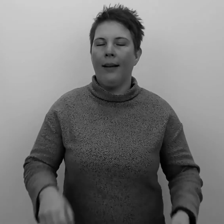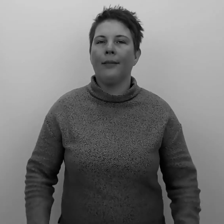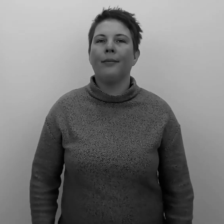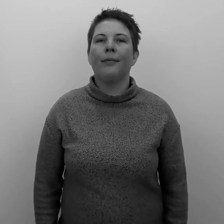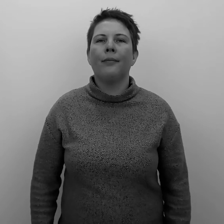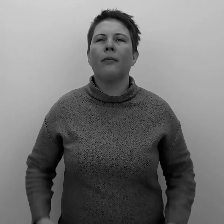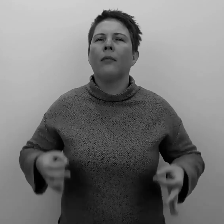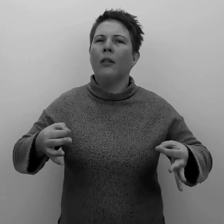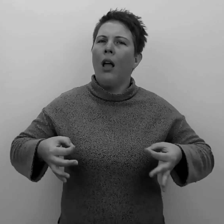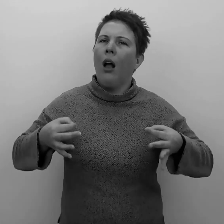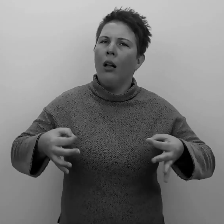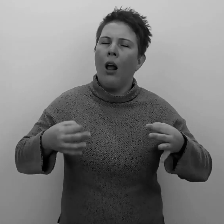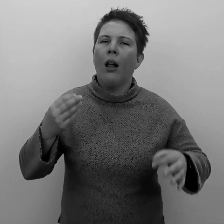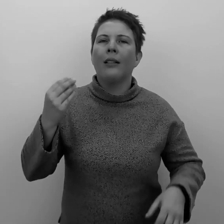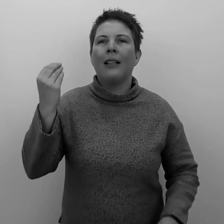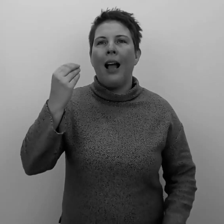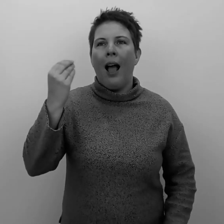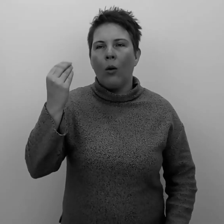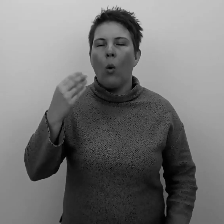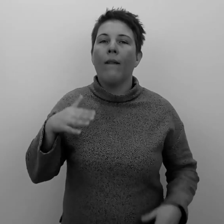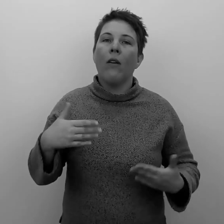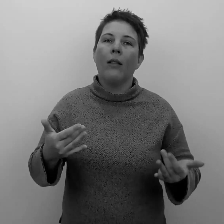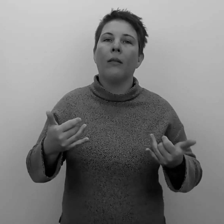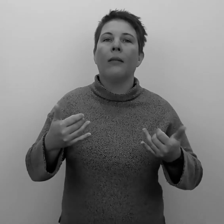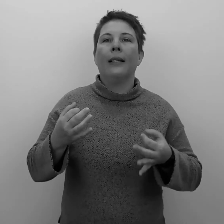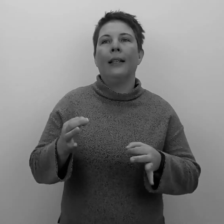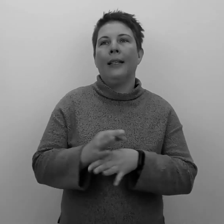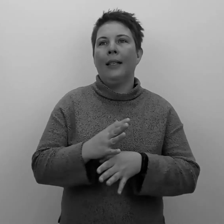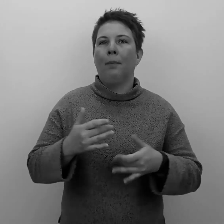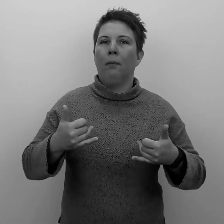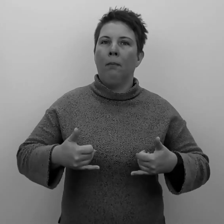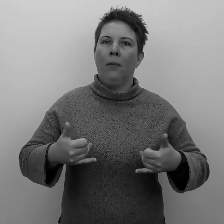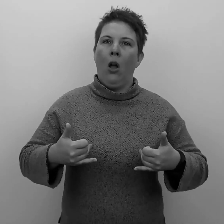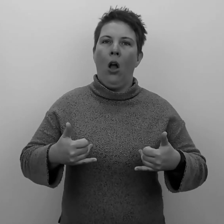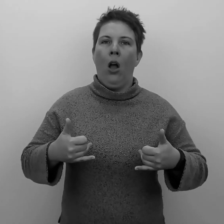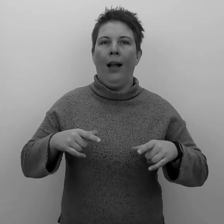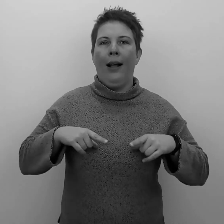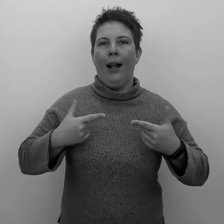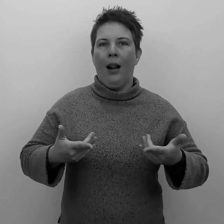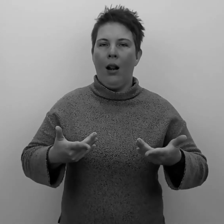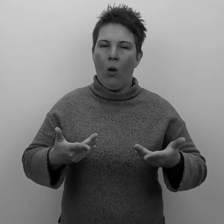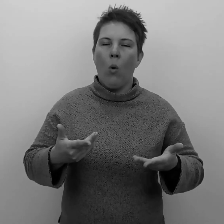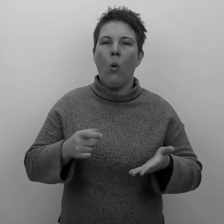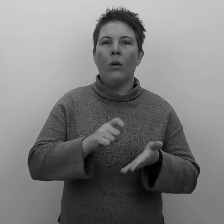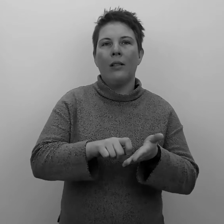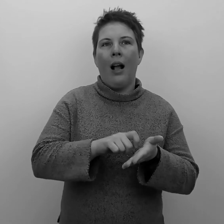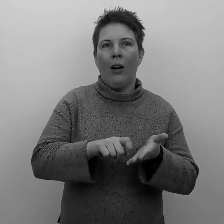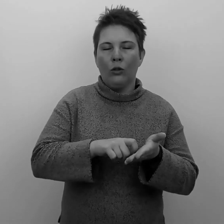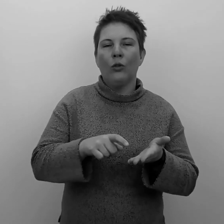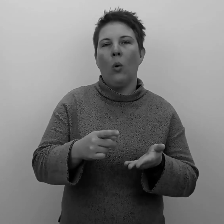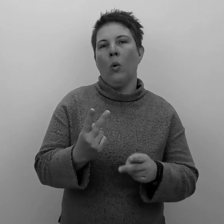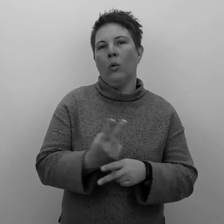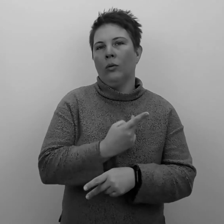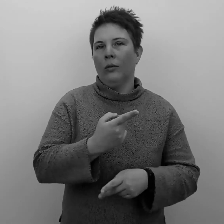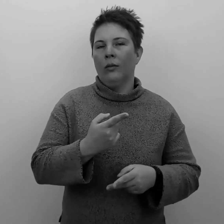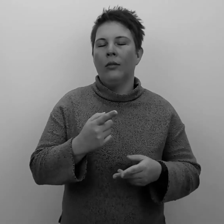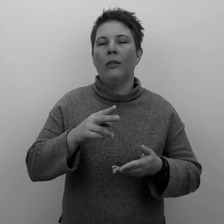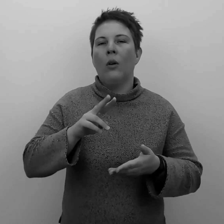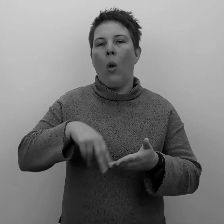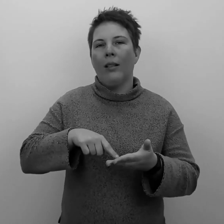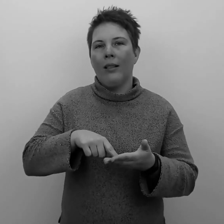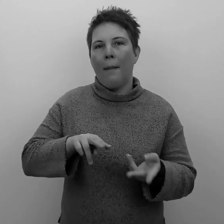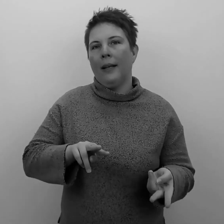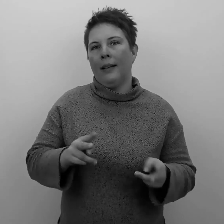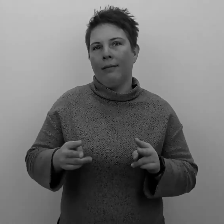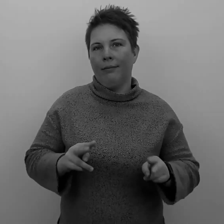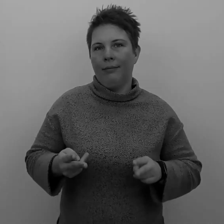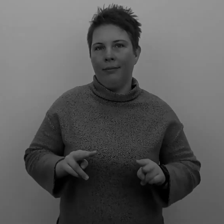Gyakran diákok, vagy éppen a ma is élő szerzők tolmácsolják a költeményeket.